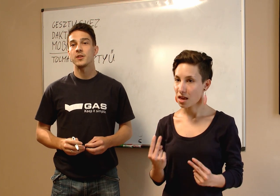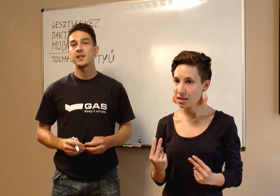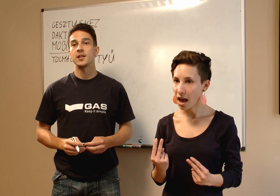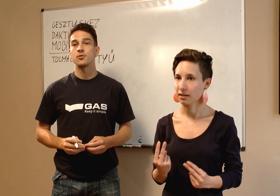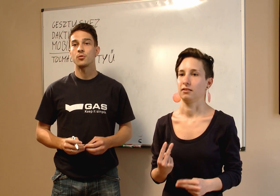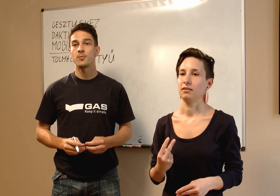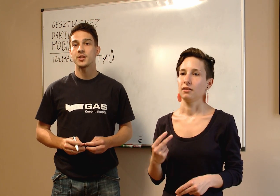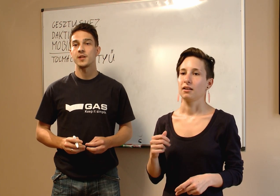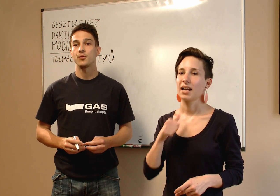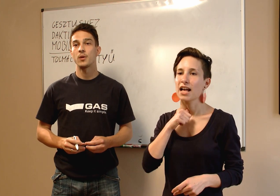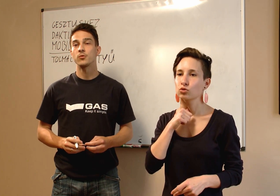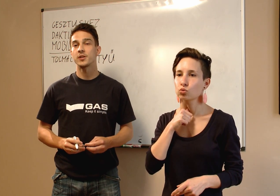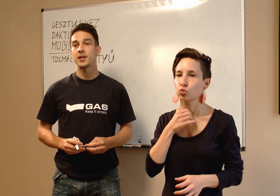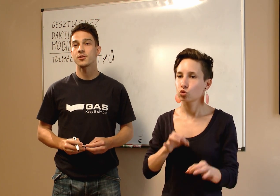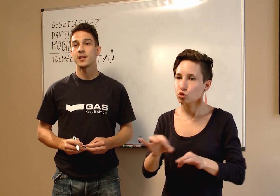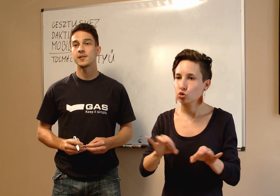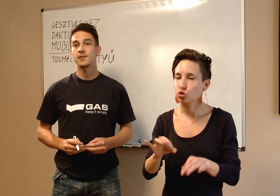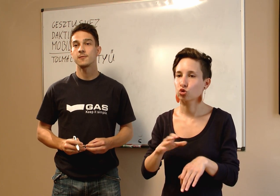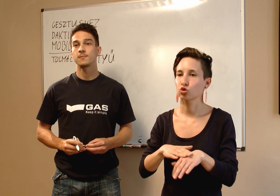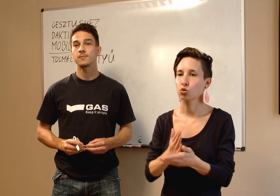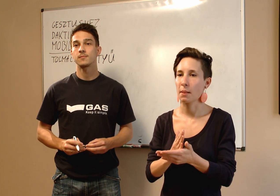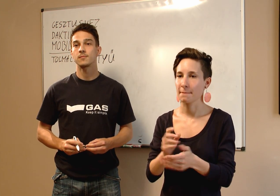hogy a siketek sokszor nem tudják kontrollálni beszédhangjukat.